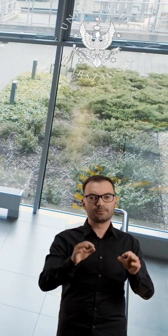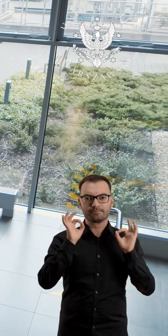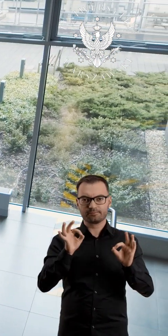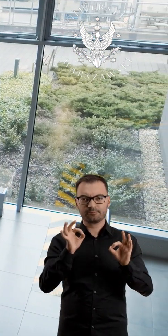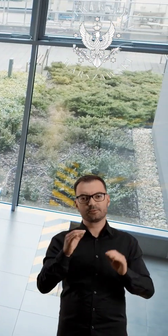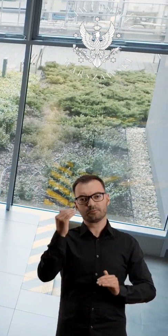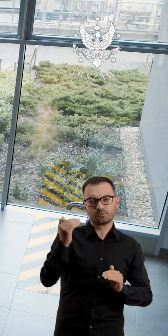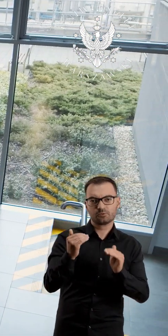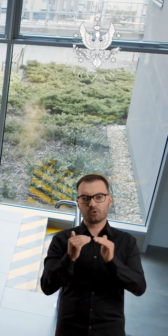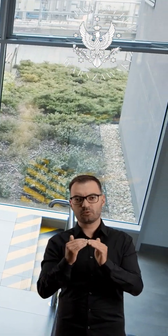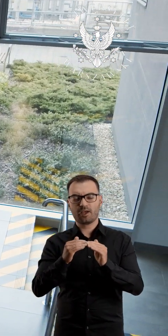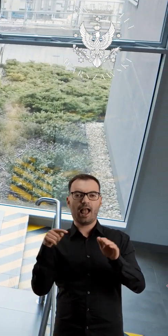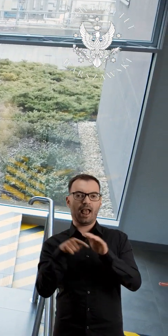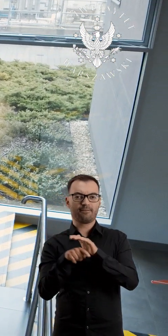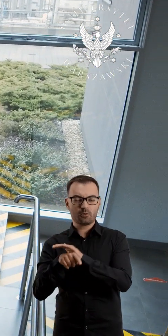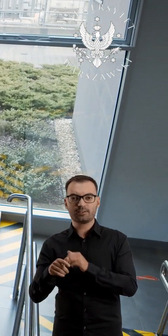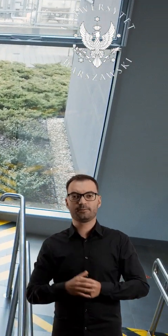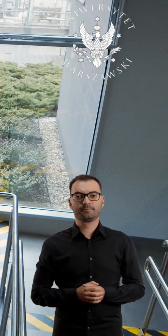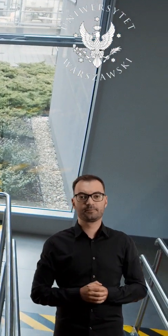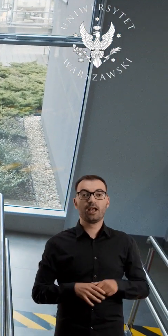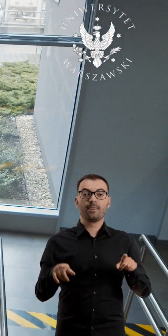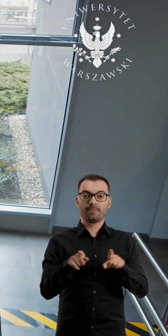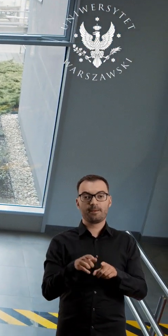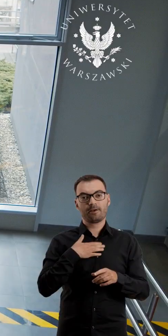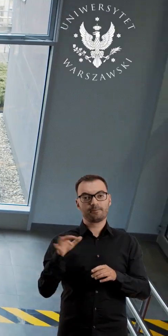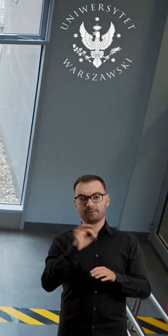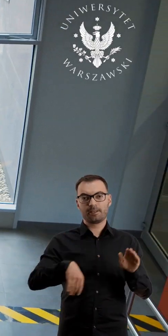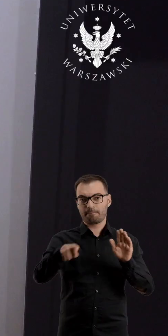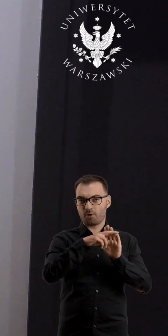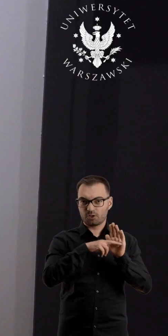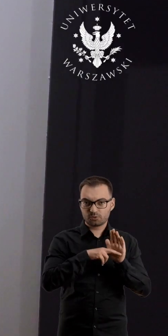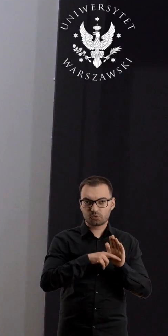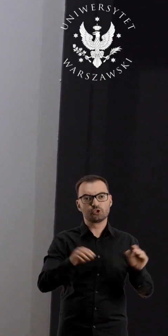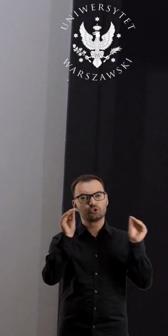w odpowiedni sprzęt służący ewakuacji, a także wdrażanie procedur i szkolenia